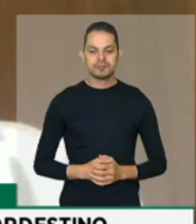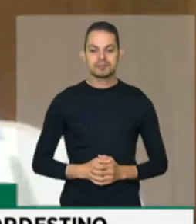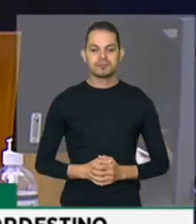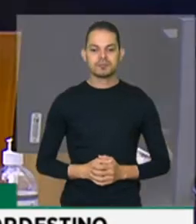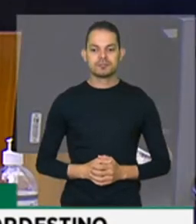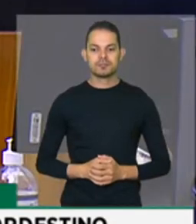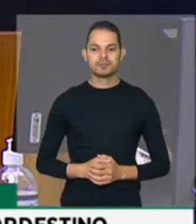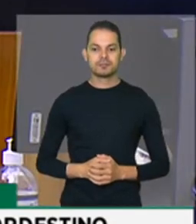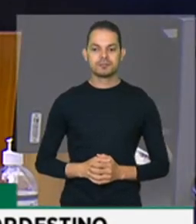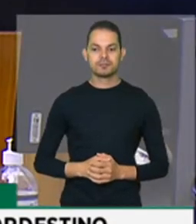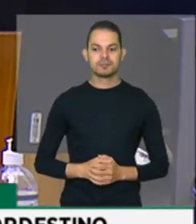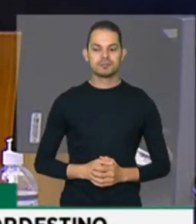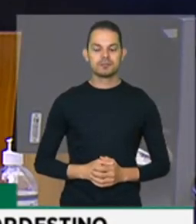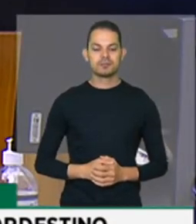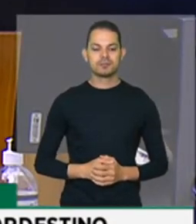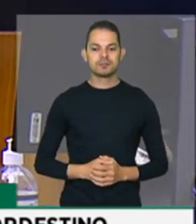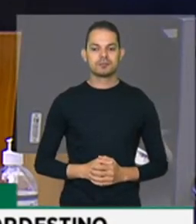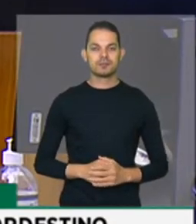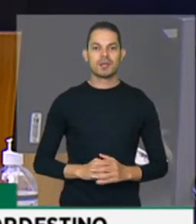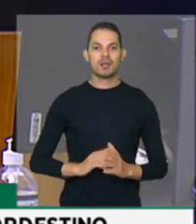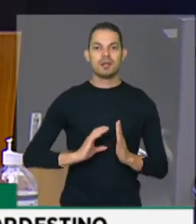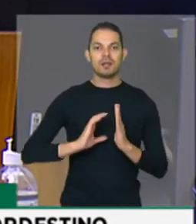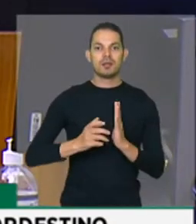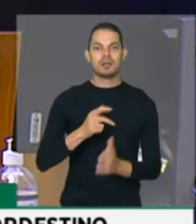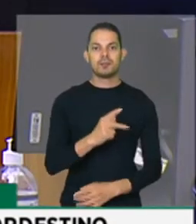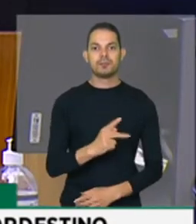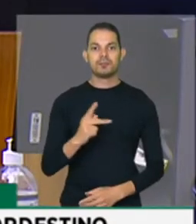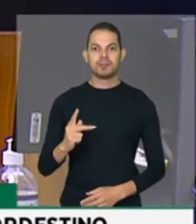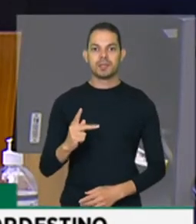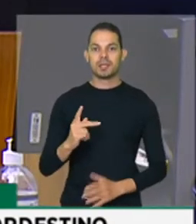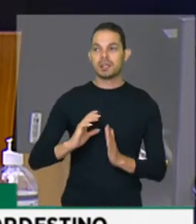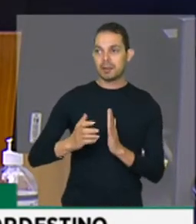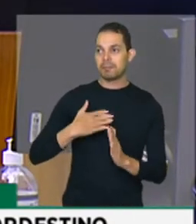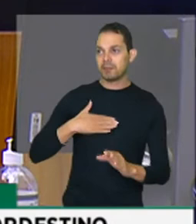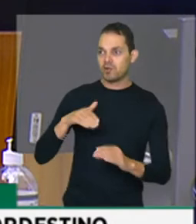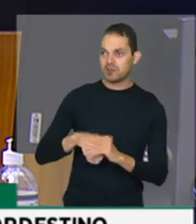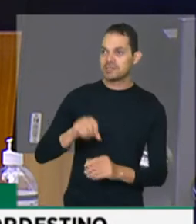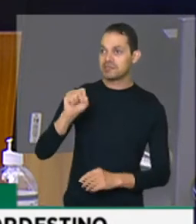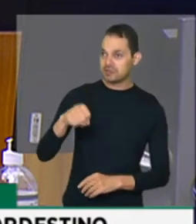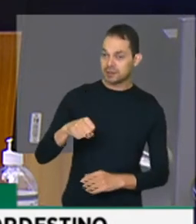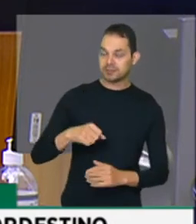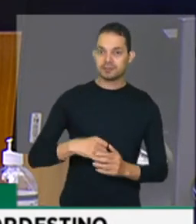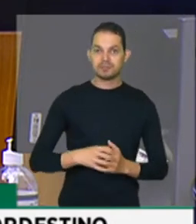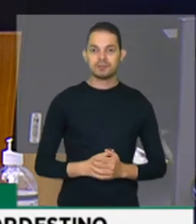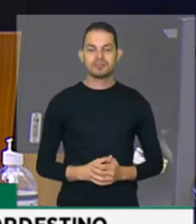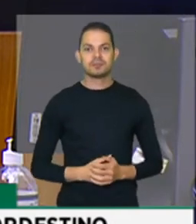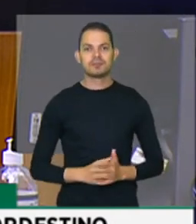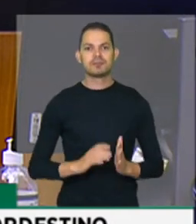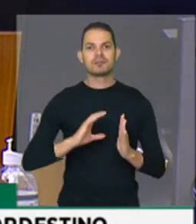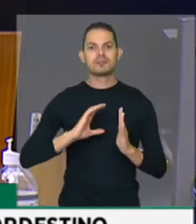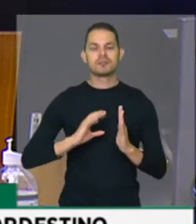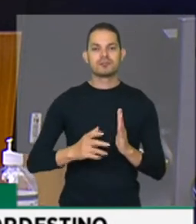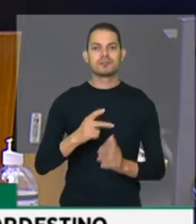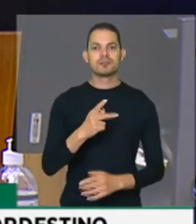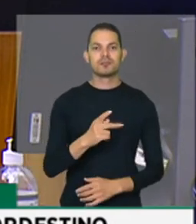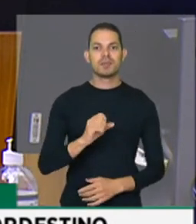A RETIRADA DE PAUTA DO PEDIDO SENHOR PRESIDENTE. [PRESIDENTE]: COMO ORIENTA O PROGRESSISTAS? [DEPUTADO]: PROGRESSISTAS ORIENTA SIM, PRESIDENTE. -- [PRESIDENTE]: COMO ORIENTA O PSD? -- [DEPUTADO]: PSD,